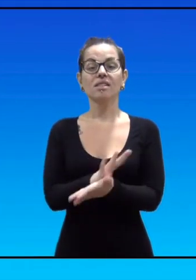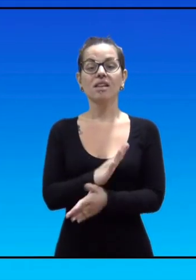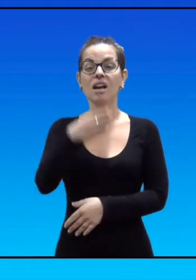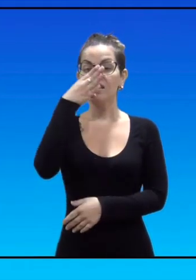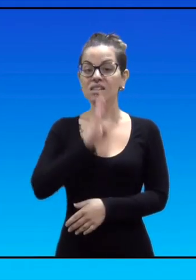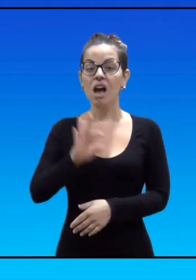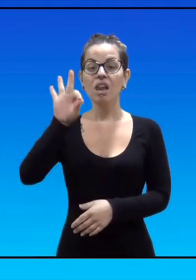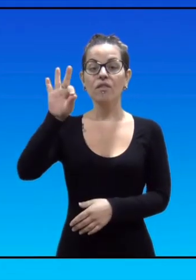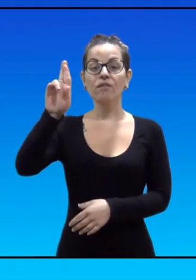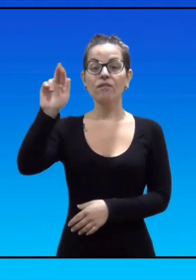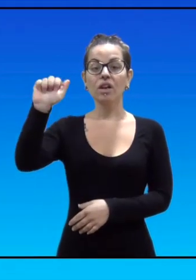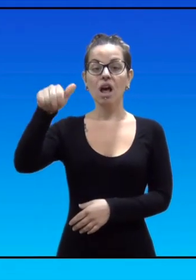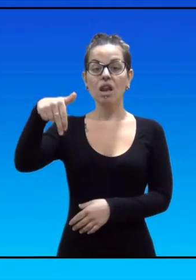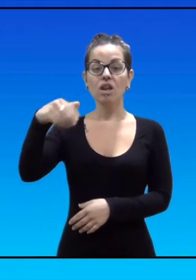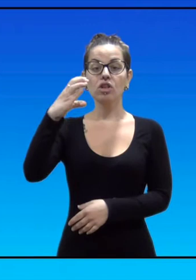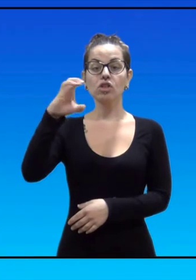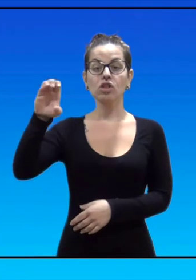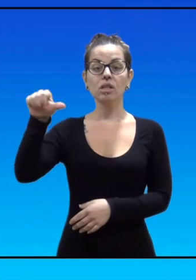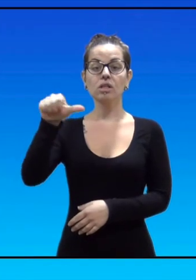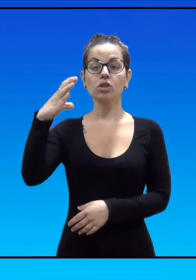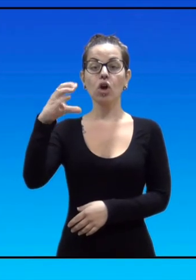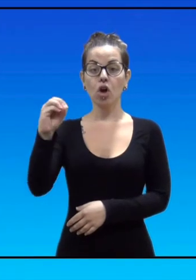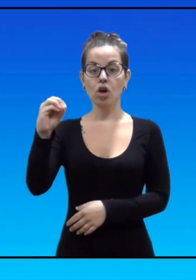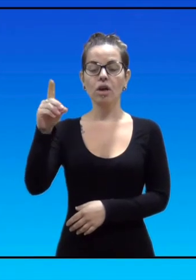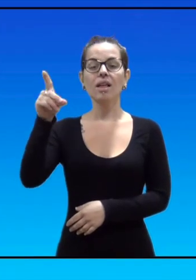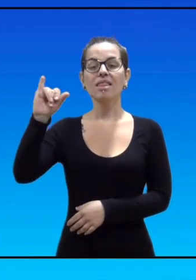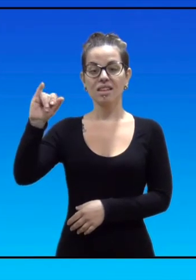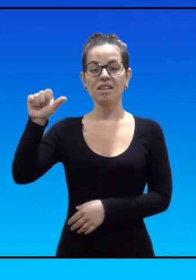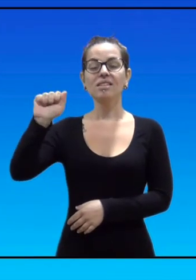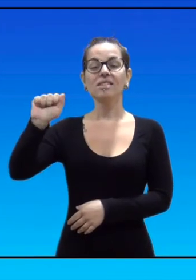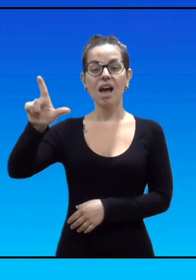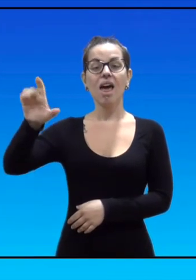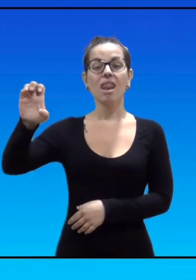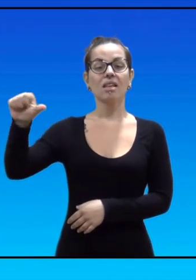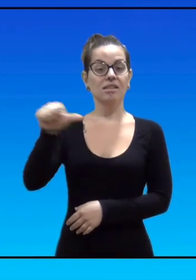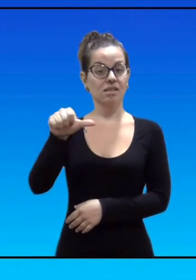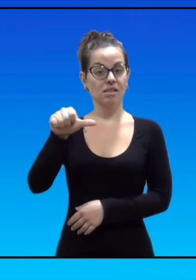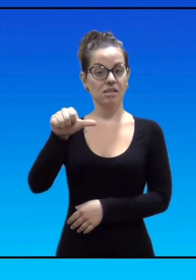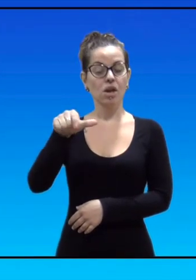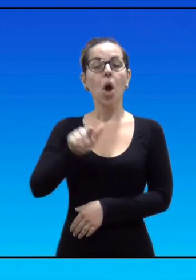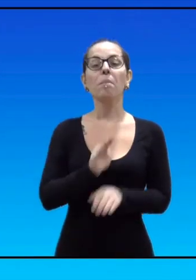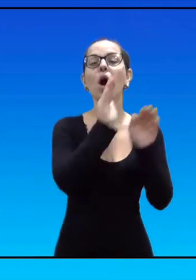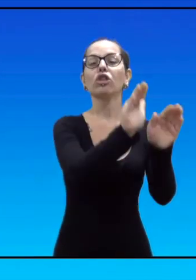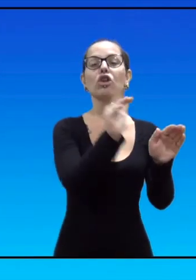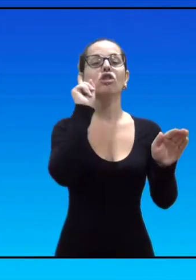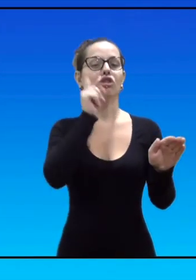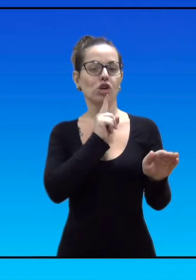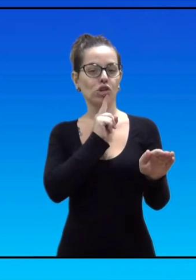di San Francesco di Sales, Patrono dei Sordi,